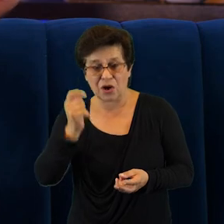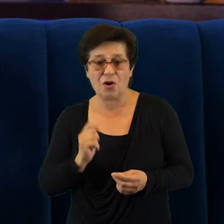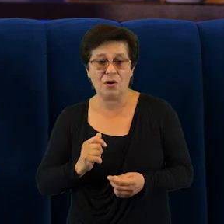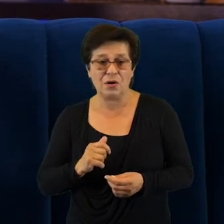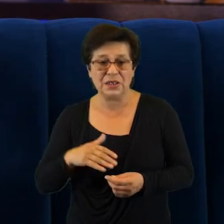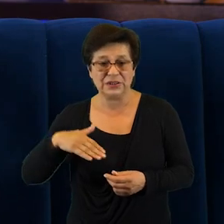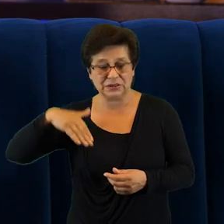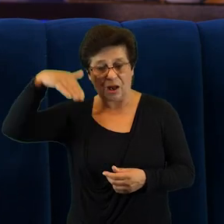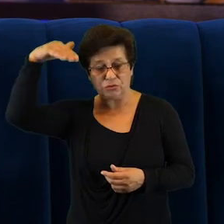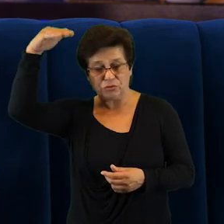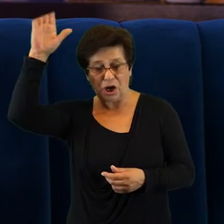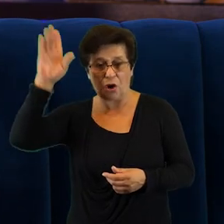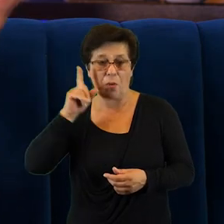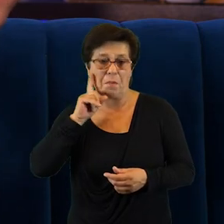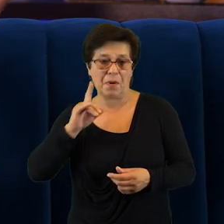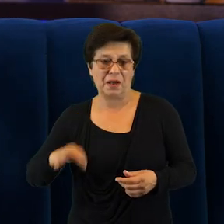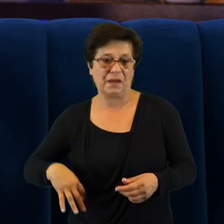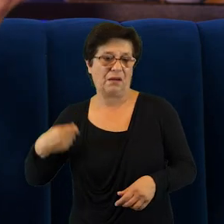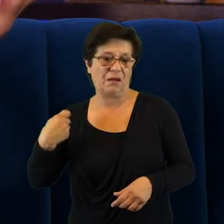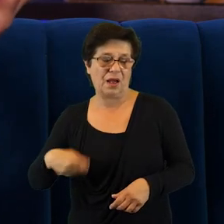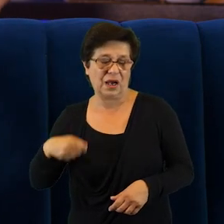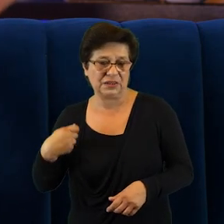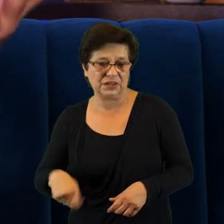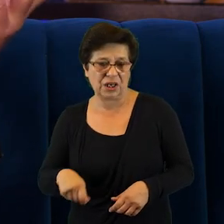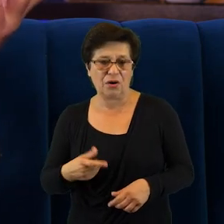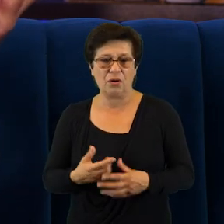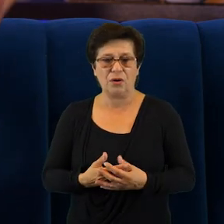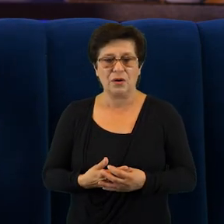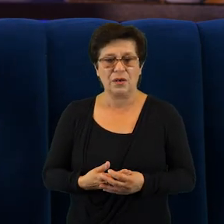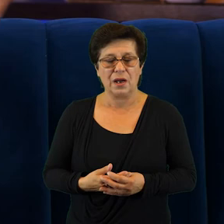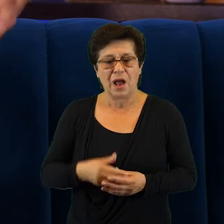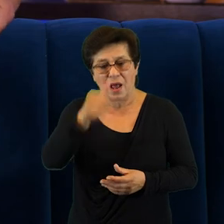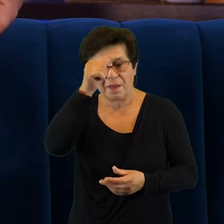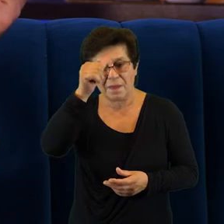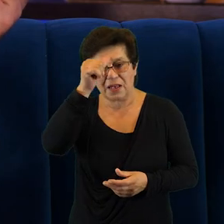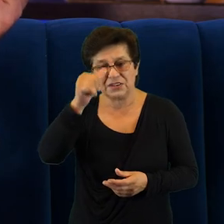bardzo właśnie zdystansowanego, chłodnego i tak dalej. Nazywa się Meir Ouziel